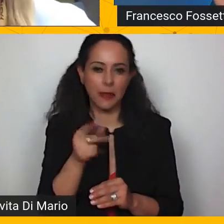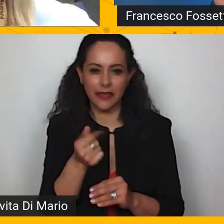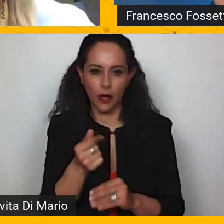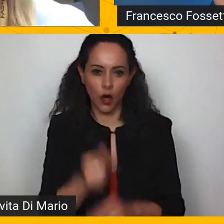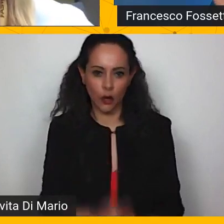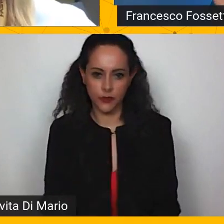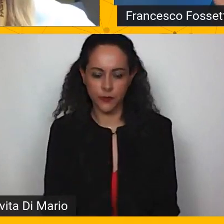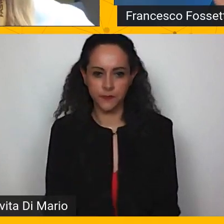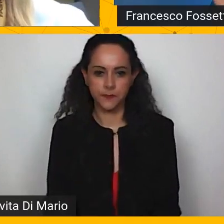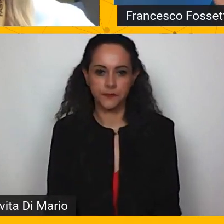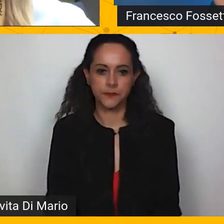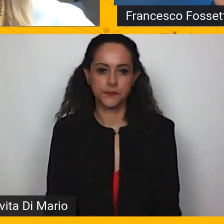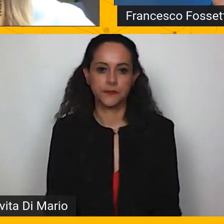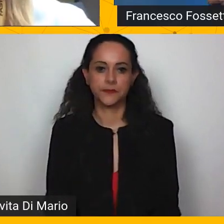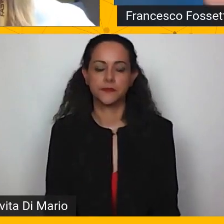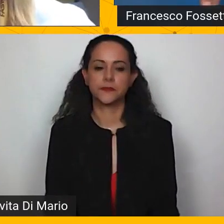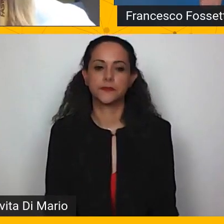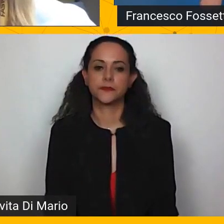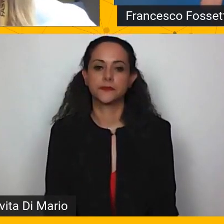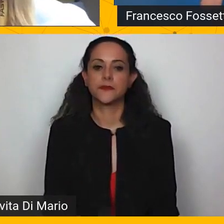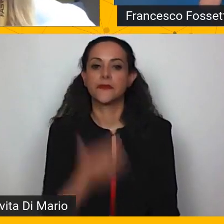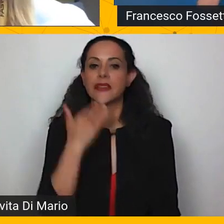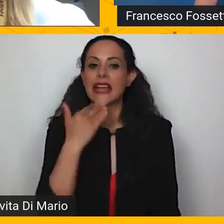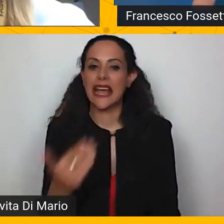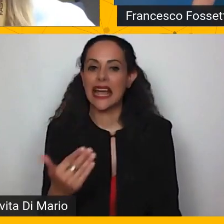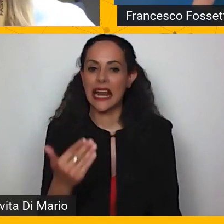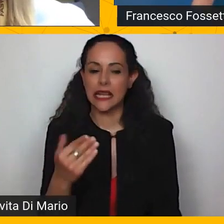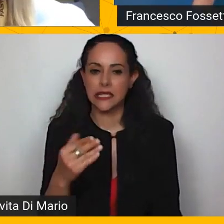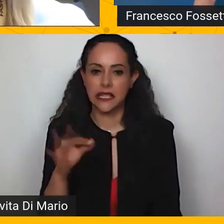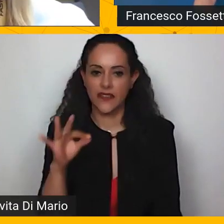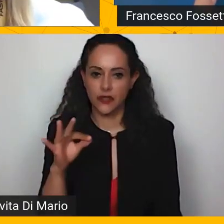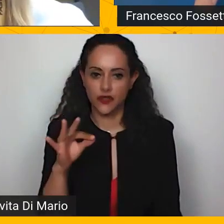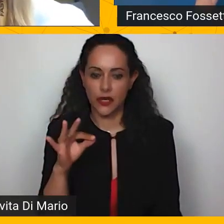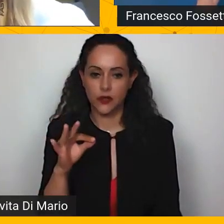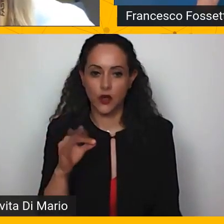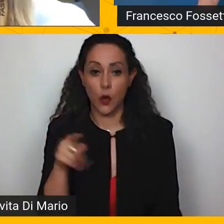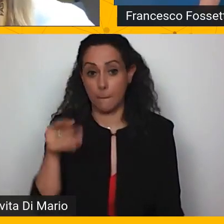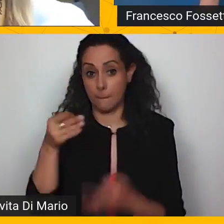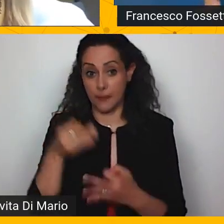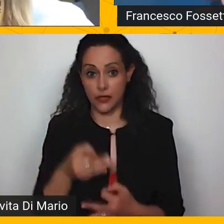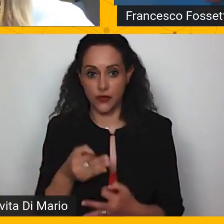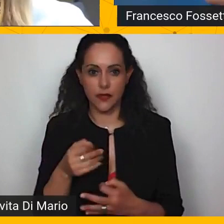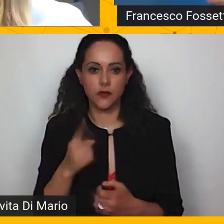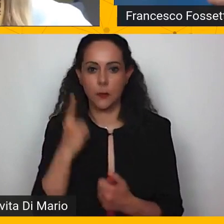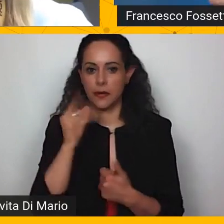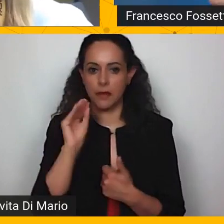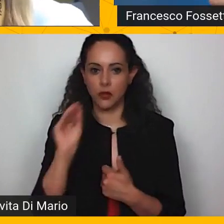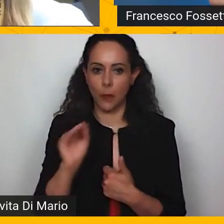aspetti economici grazie Francesco per la precisazione.